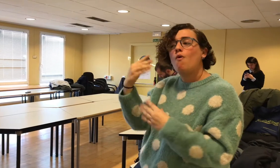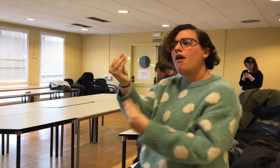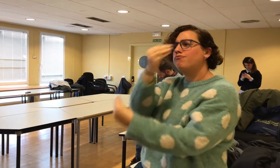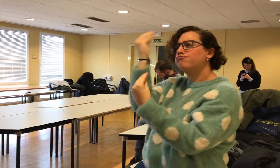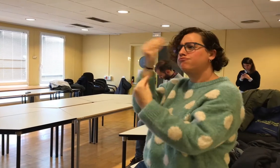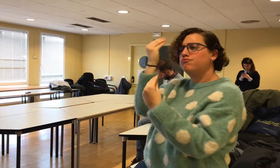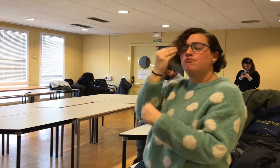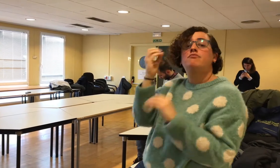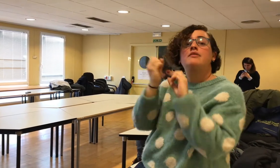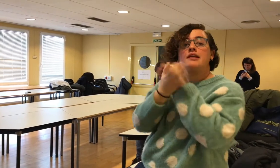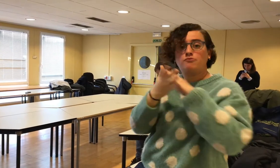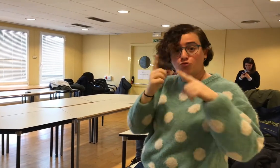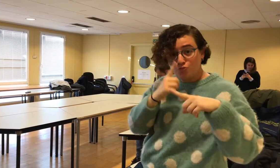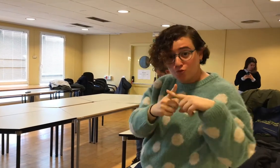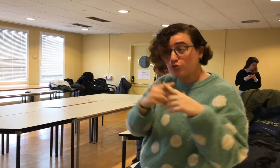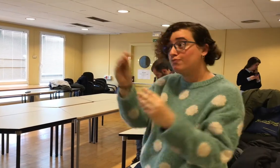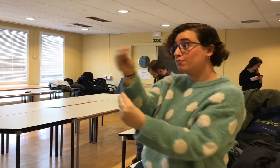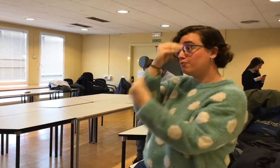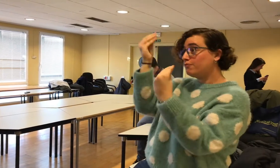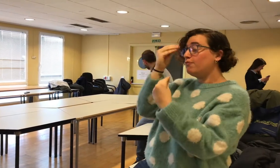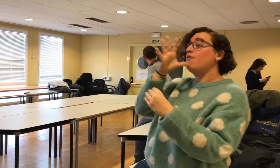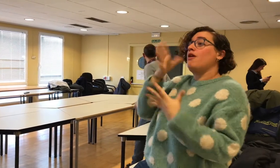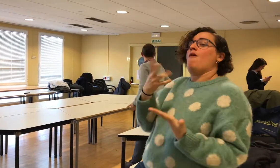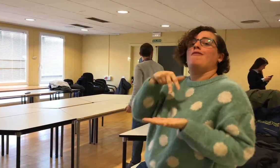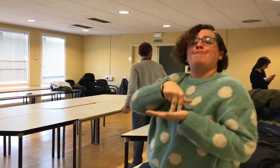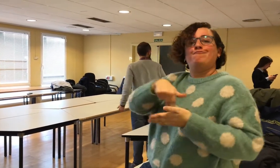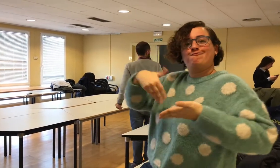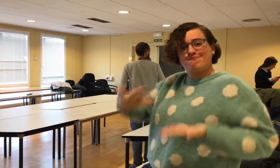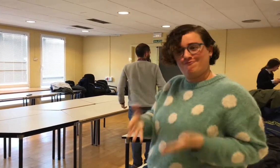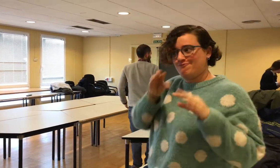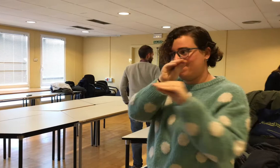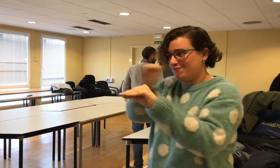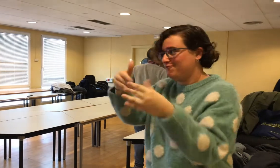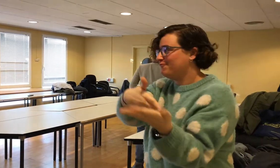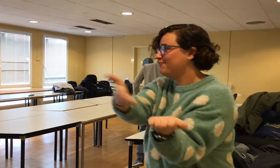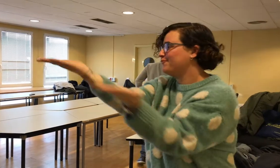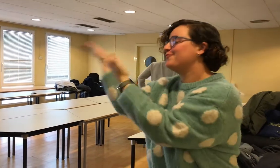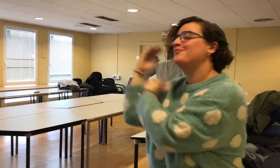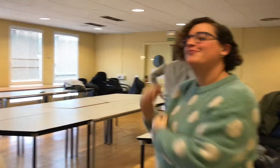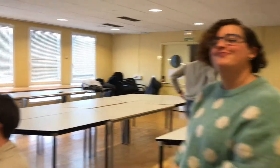Fueron a Noruega gracias a un proyecto del Erasmus+, y ahora toca trasladar la teoría a la práctica en este taller.